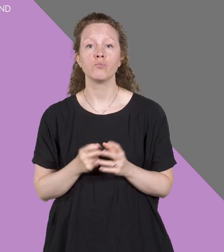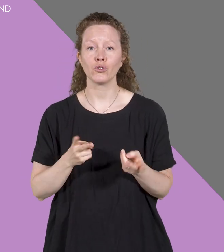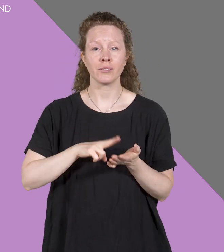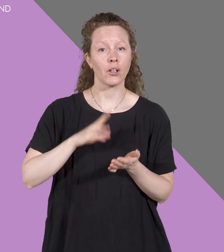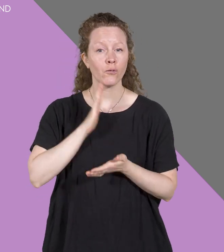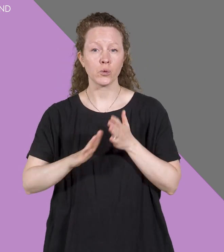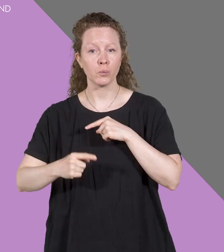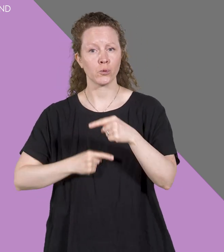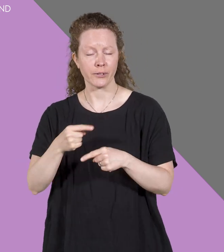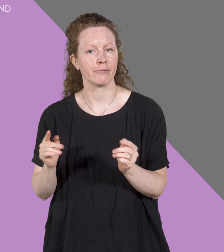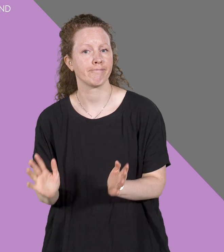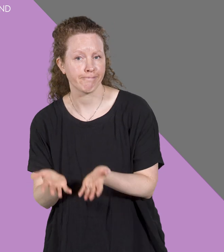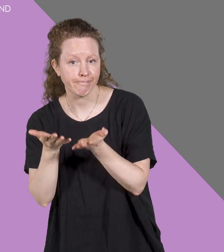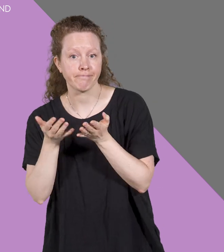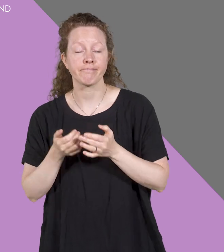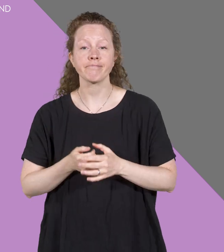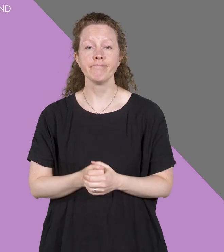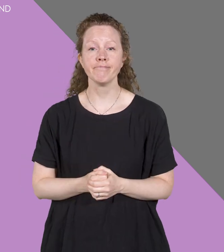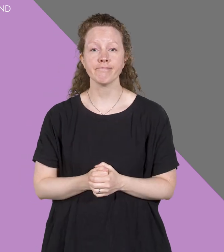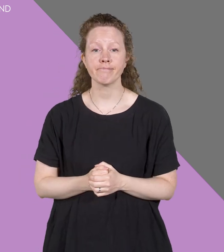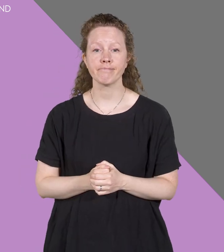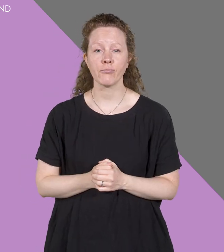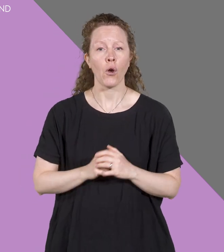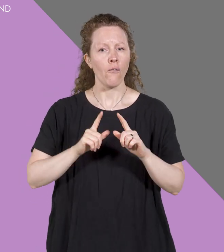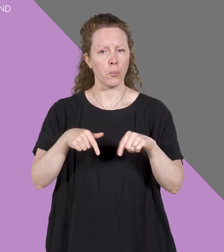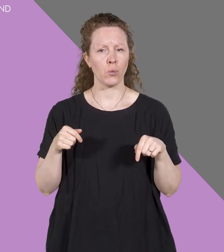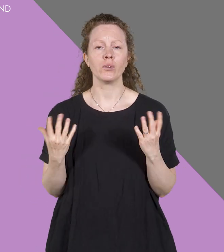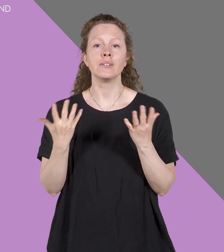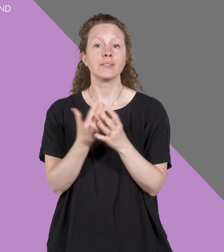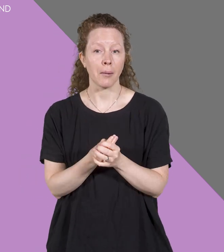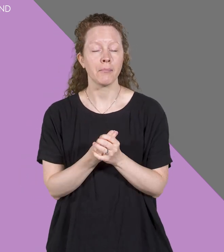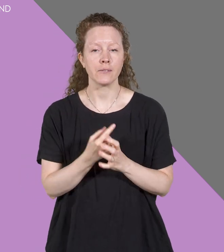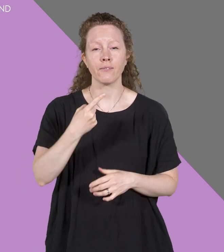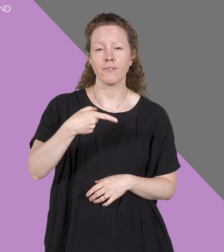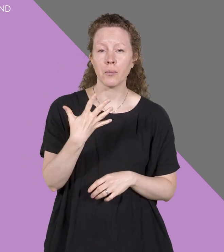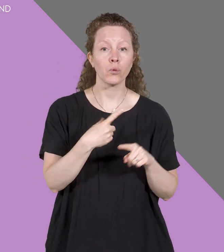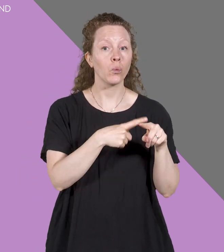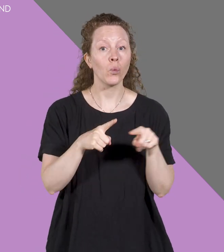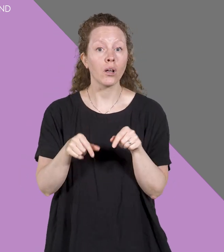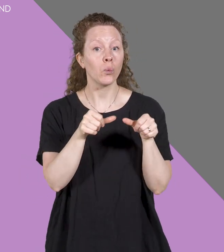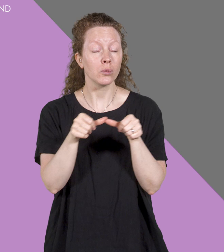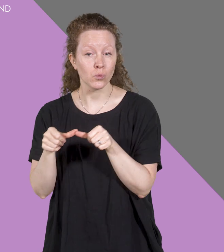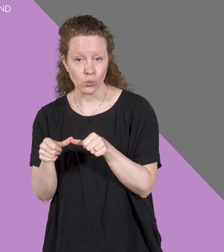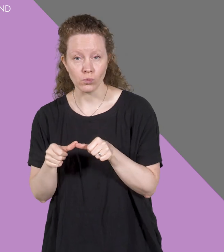och sannings- och försoningsprocessen ska främjas. Förbundet har också, tillsammans med 15 andra organisationer, -